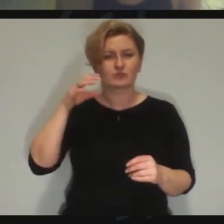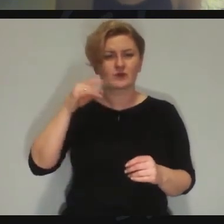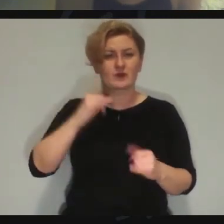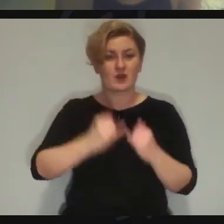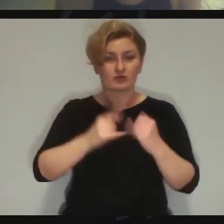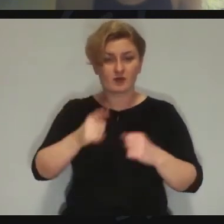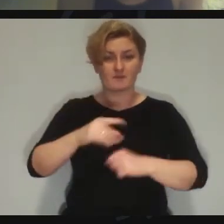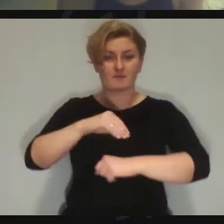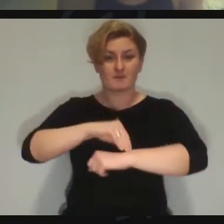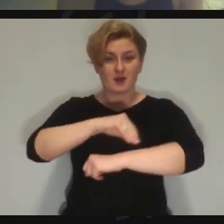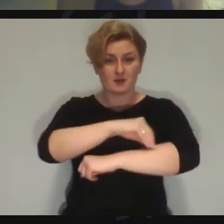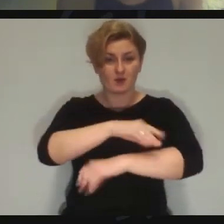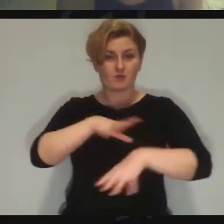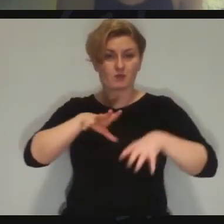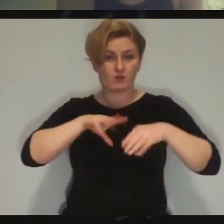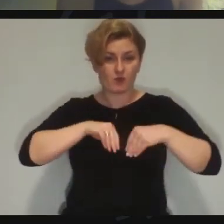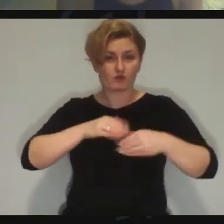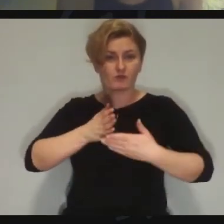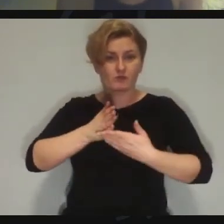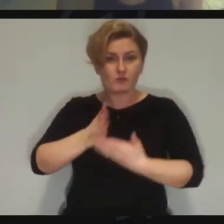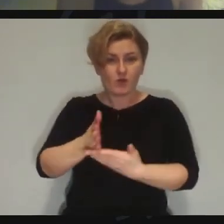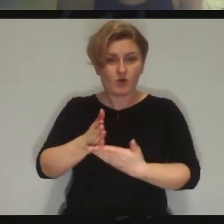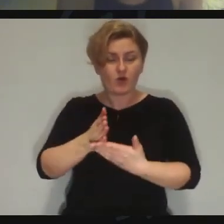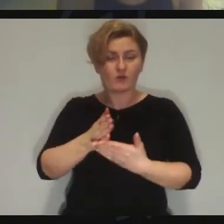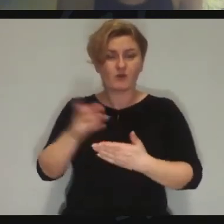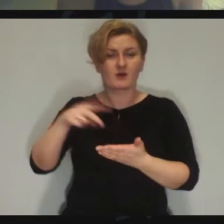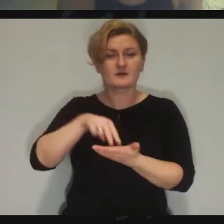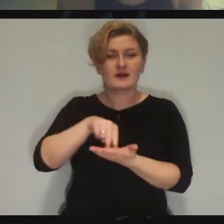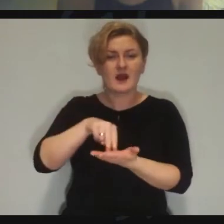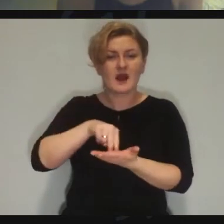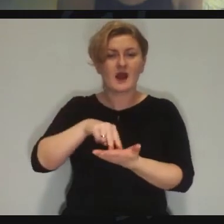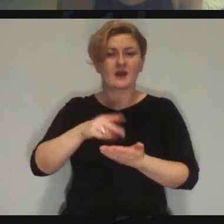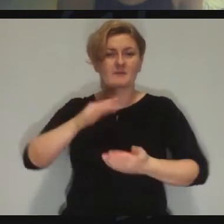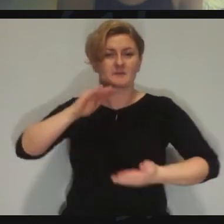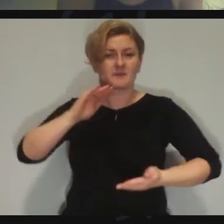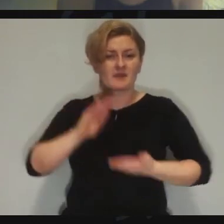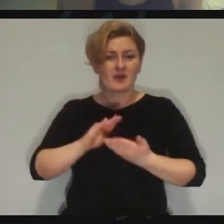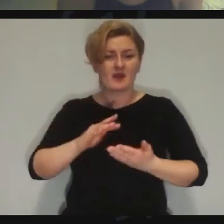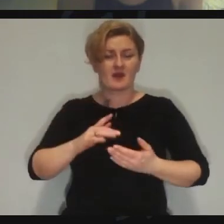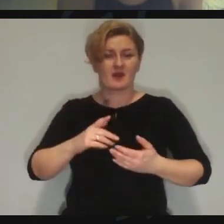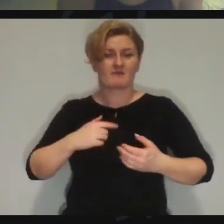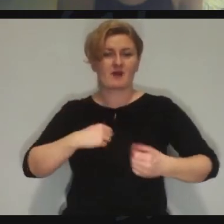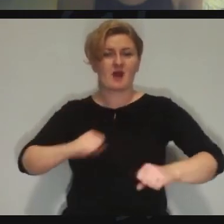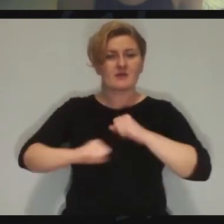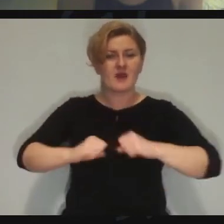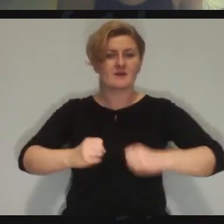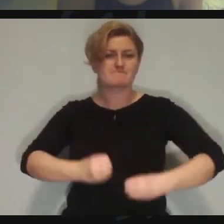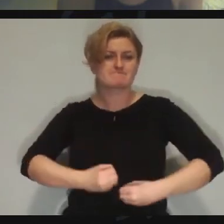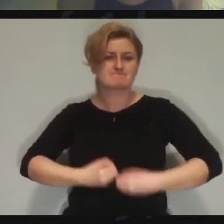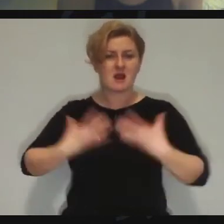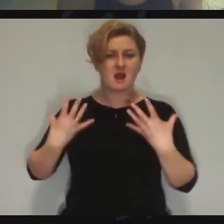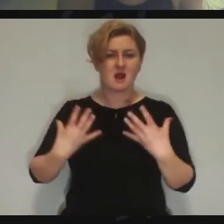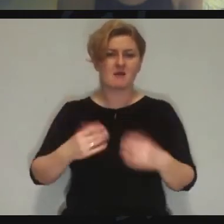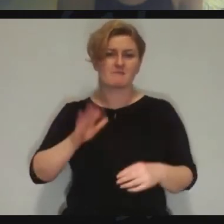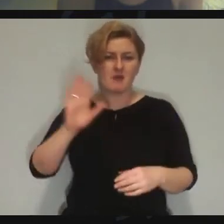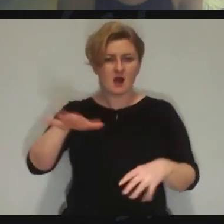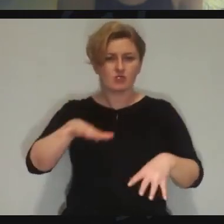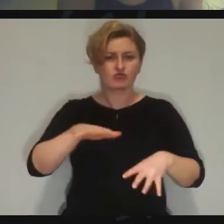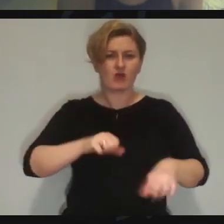która może im pomóc obniżyć lęk i spożytkować energię, której chłopcom nie brakuje.